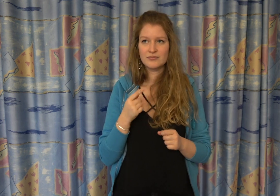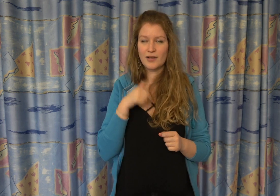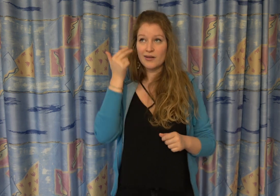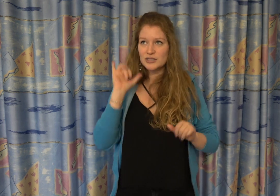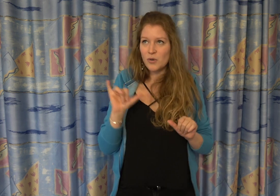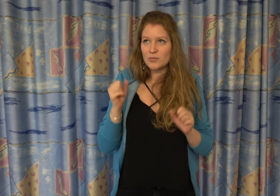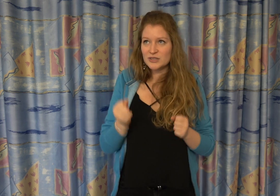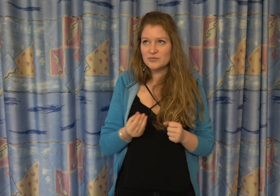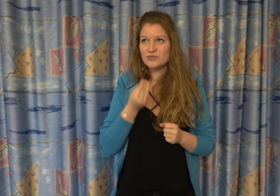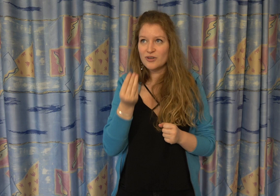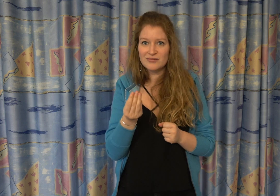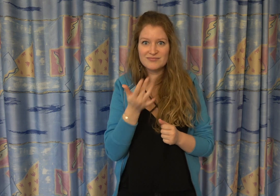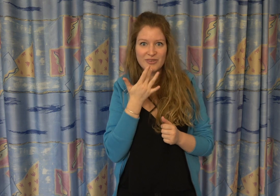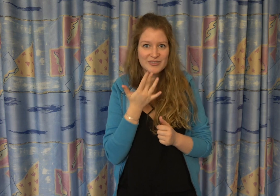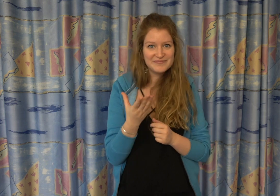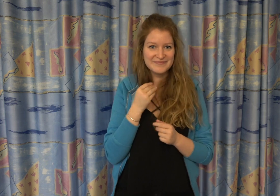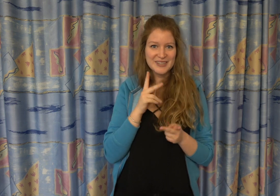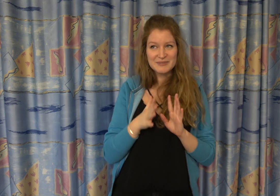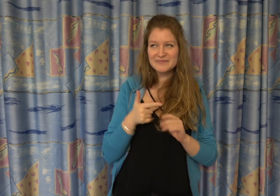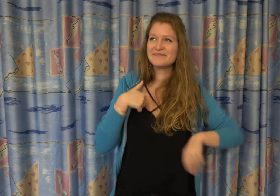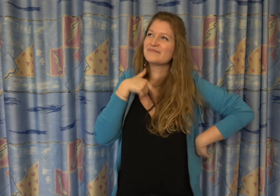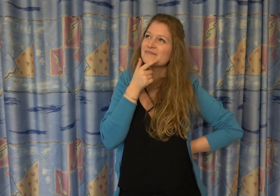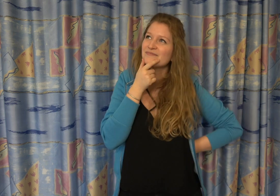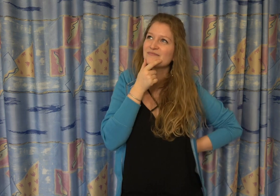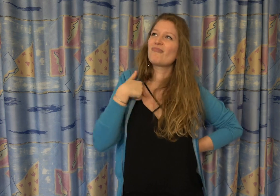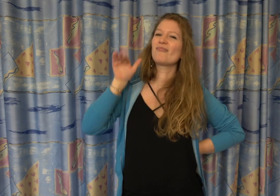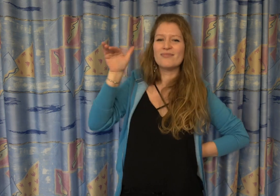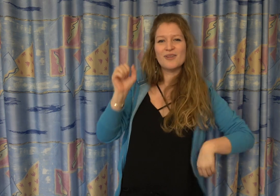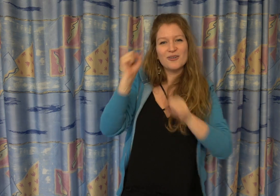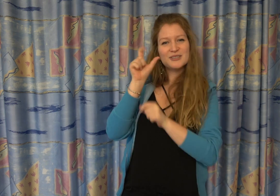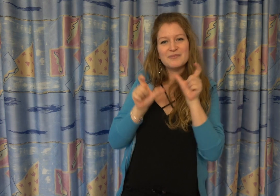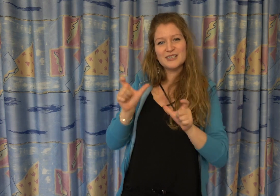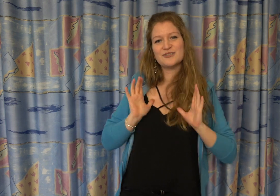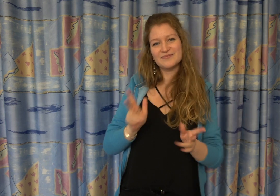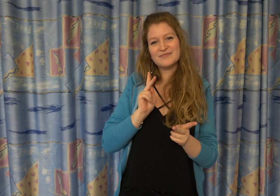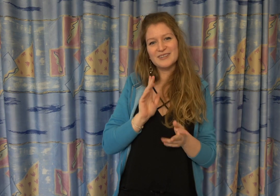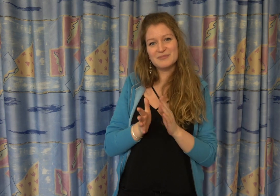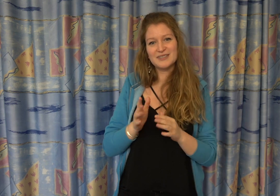Nous avons réfléchi à ce qui pourrait vous motiver à rejoindre le KAP Signes C’est ainsi que nous avons fait appel à des anciens membres